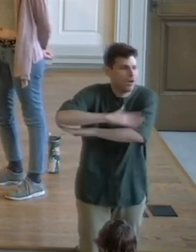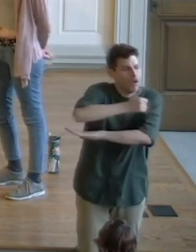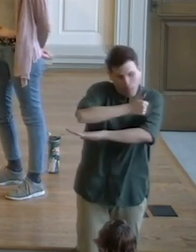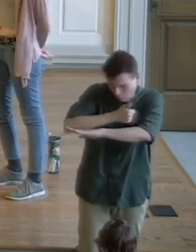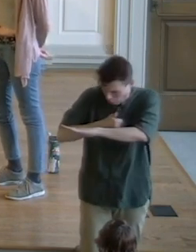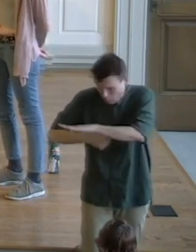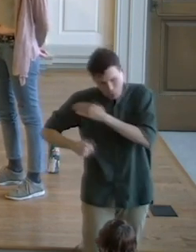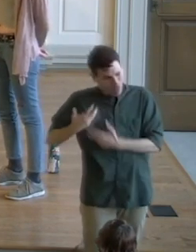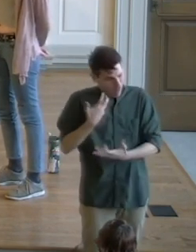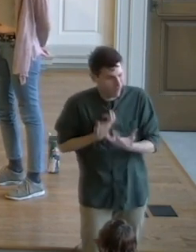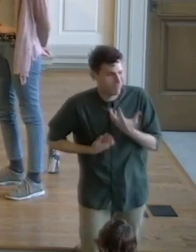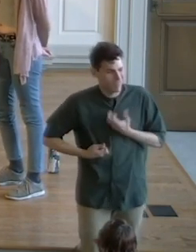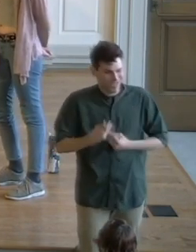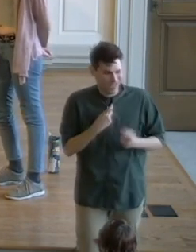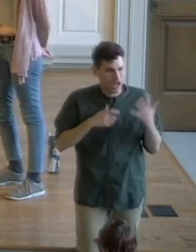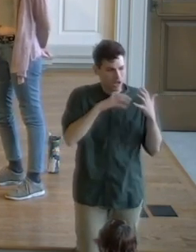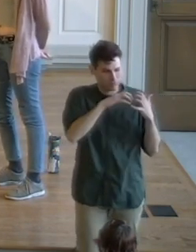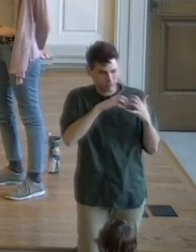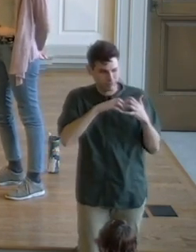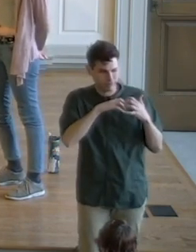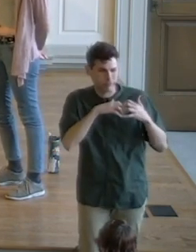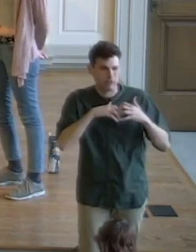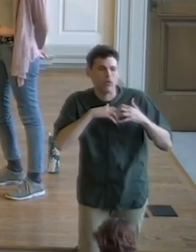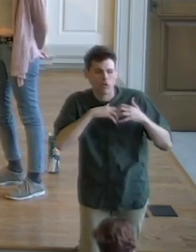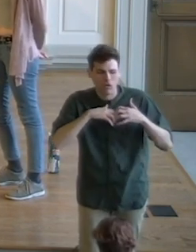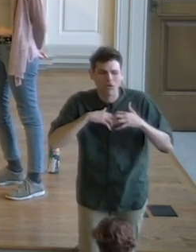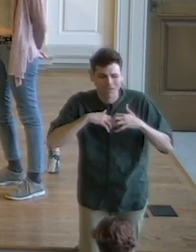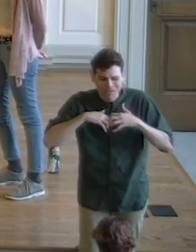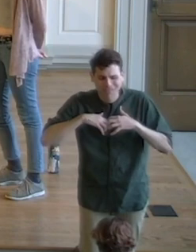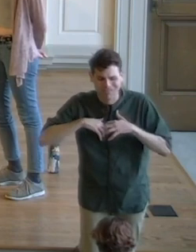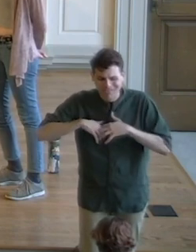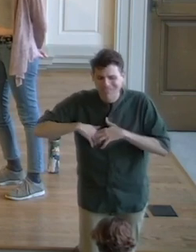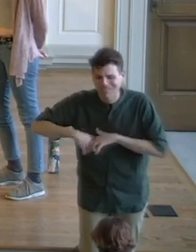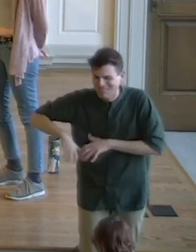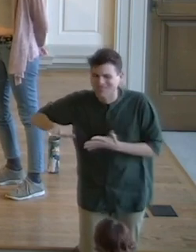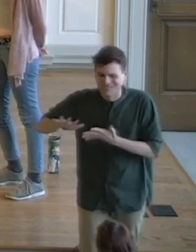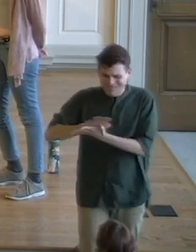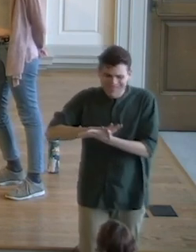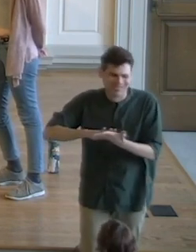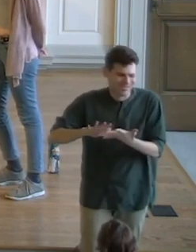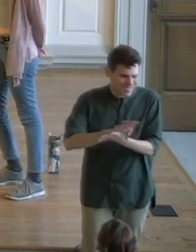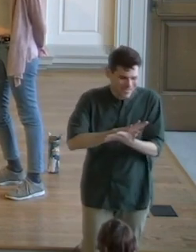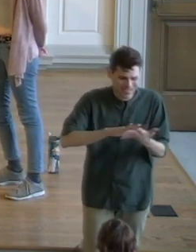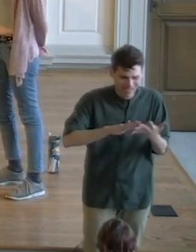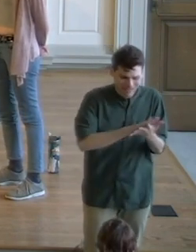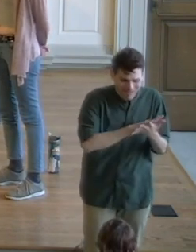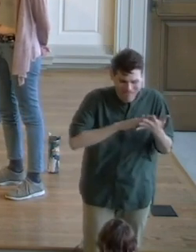Átame como una cuna Ahogándome con un amén